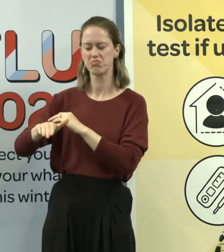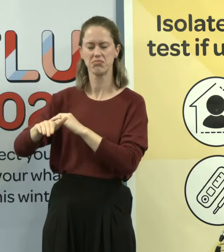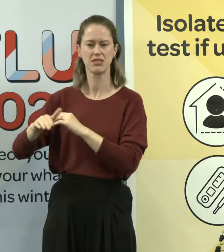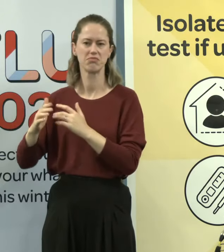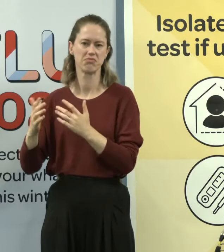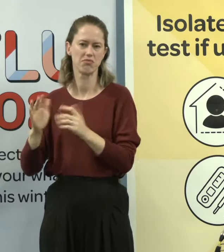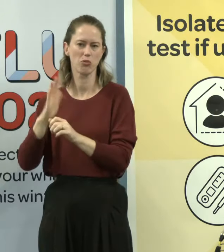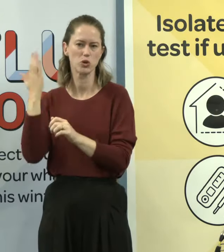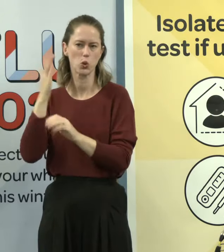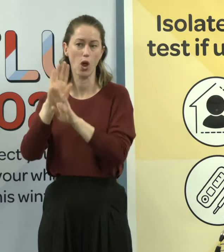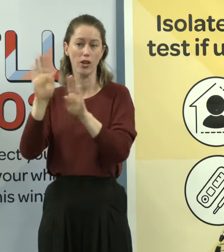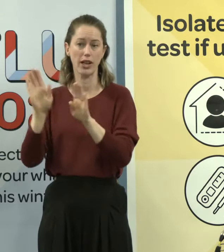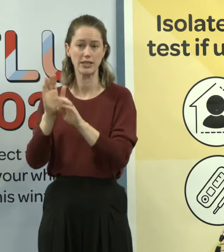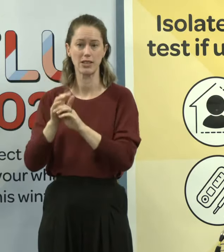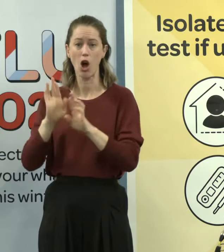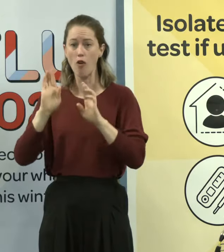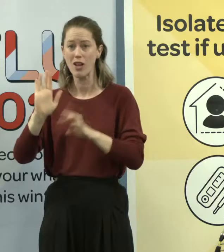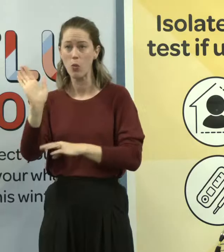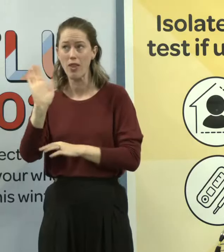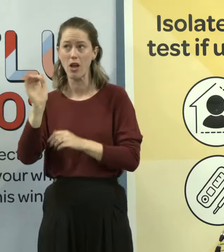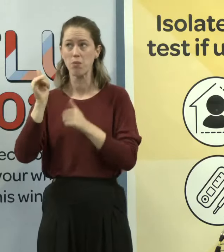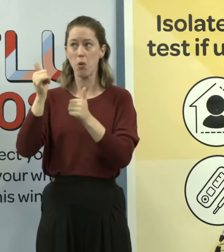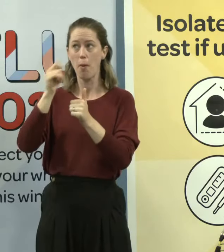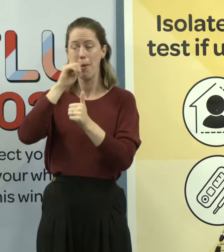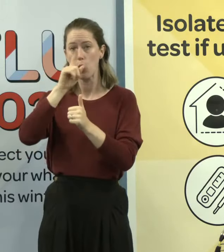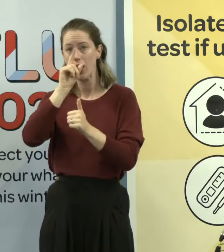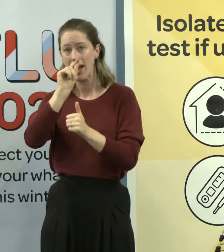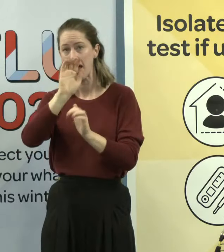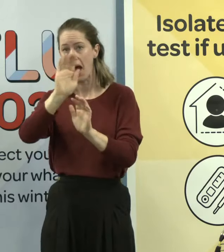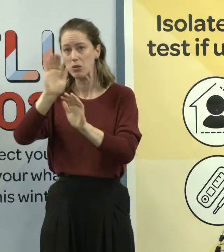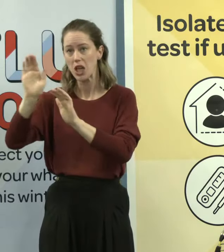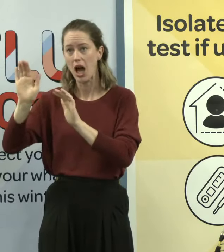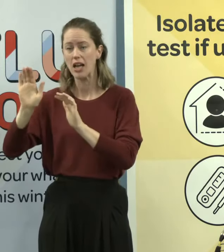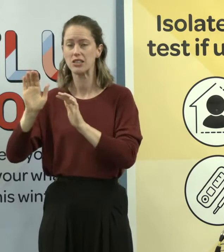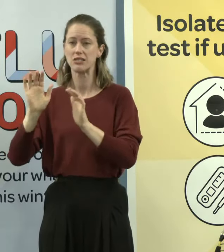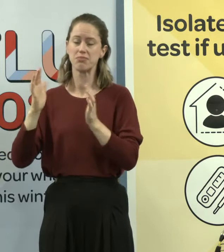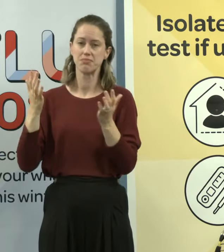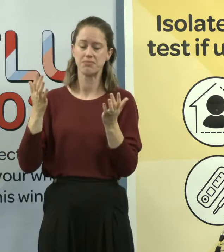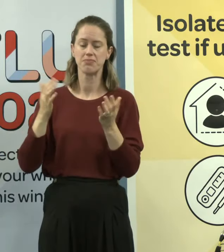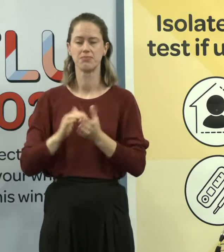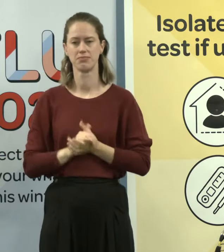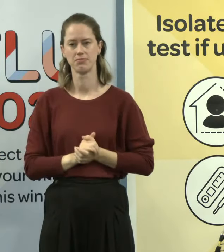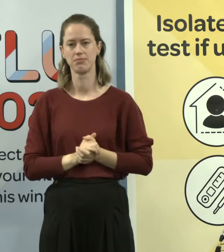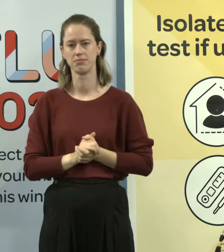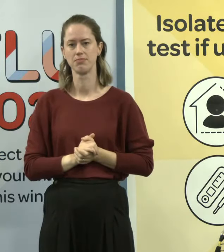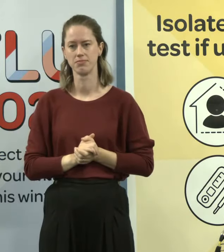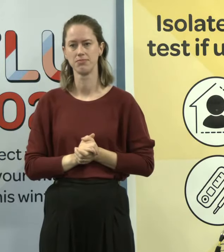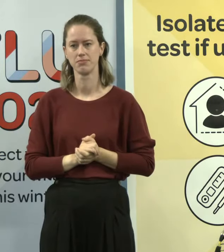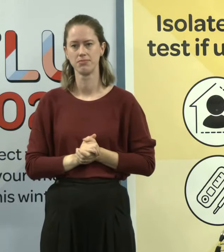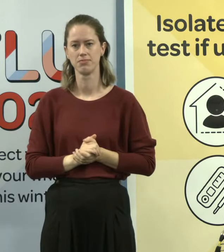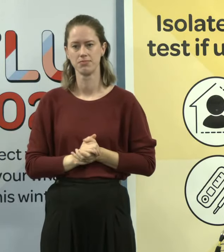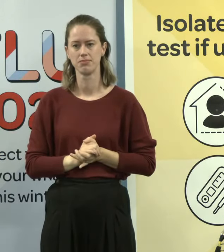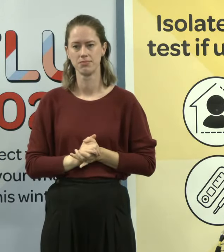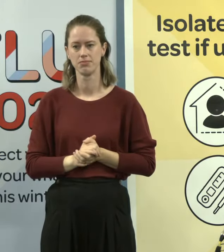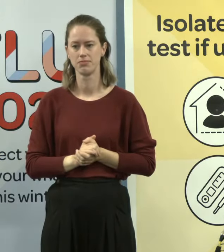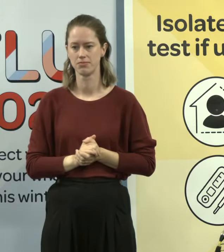he aha ta matou i kite ai i nga wa o mua ko nga hararei kura kare ano i hua... I te nuinga o